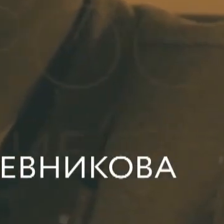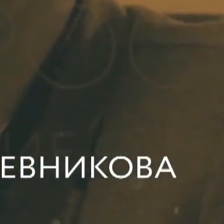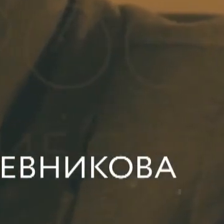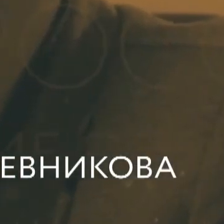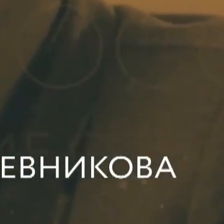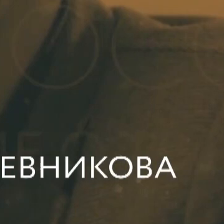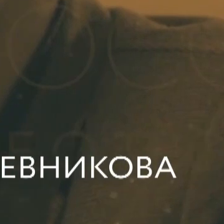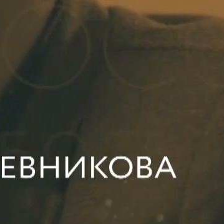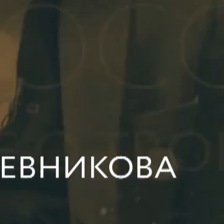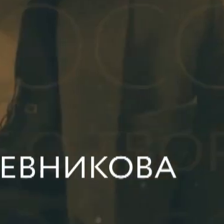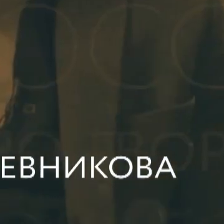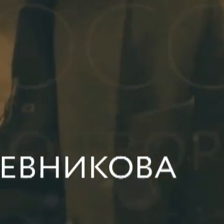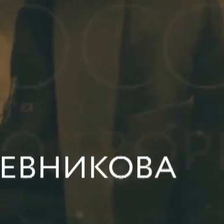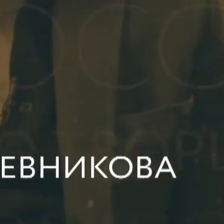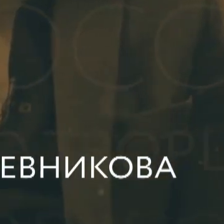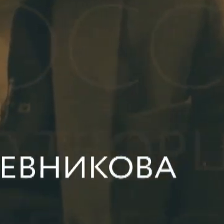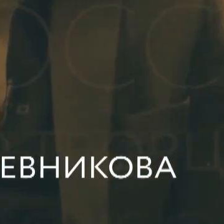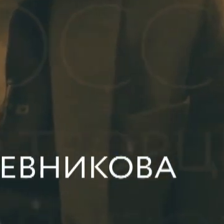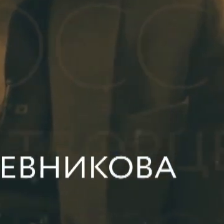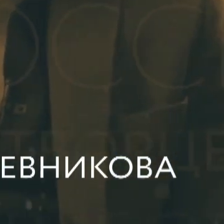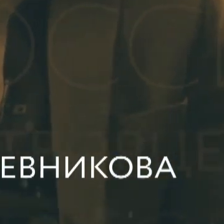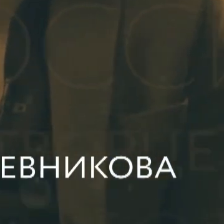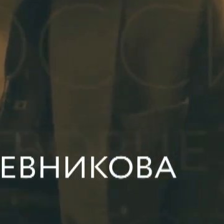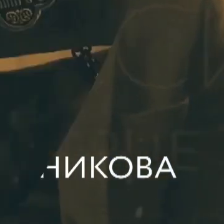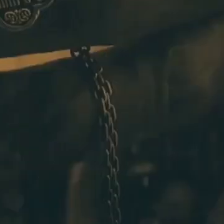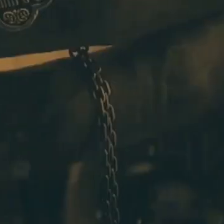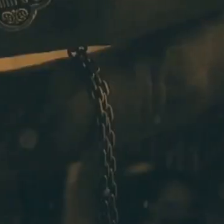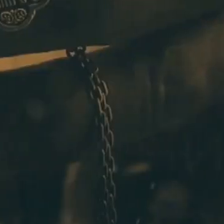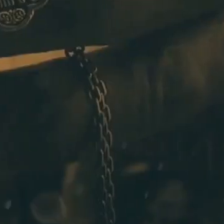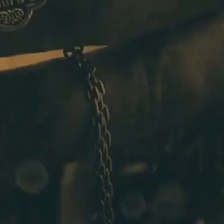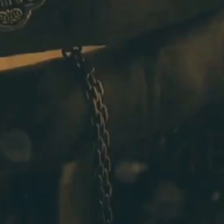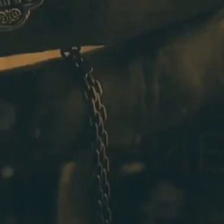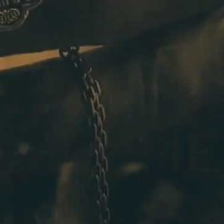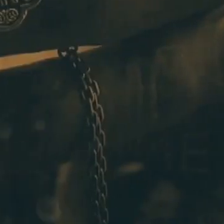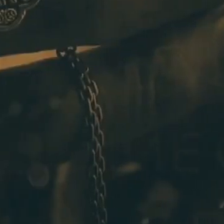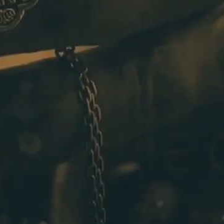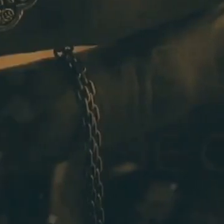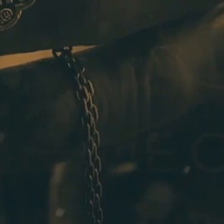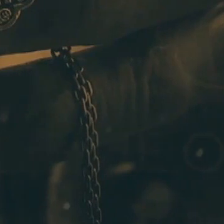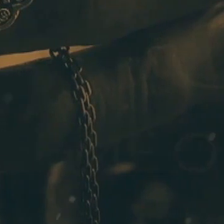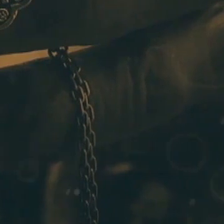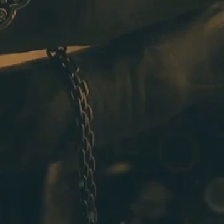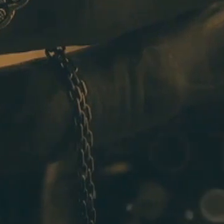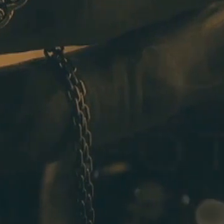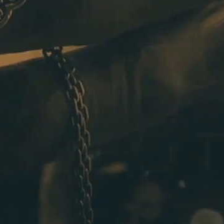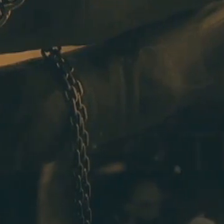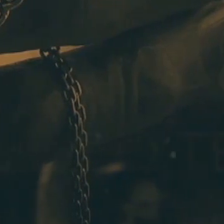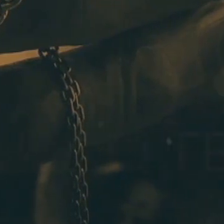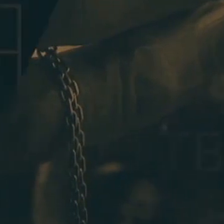журналиста и телеведущего Бориса корчевникова уже в продаже историю пишут двое бог и человек